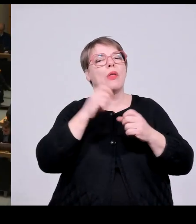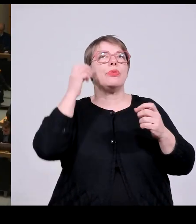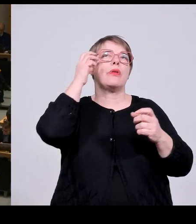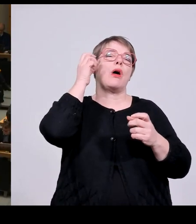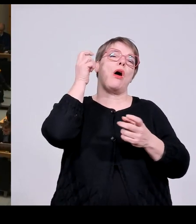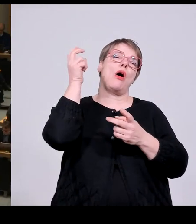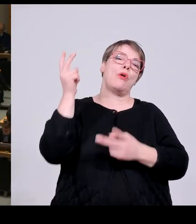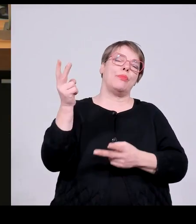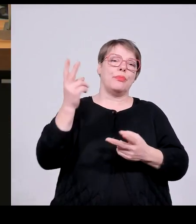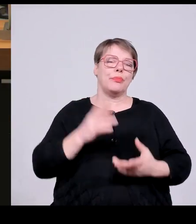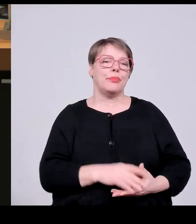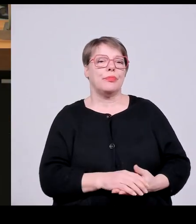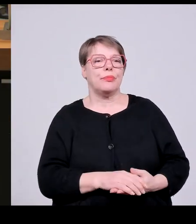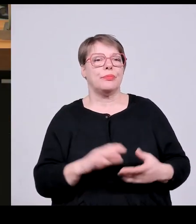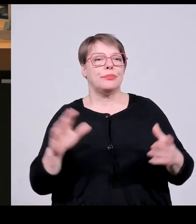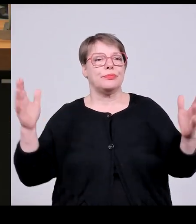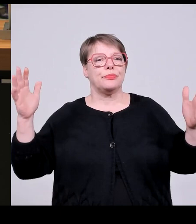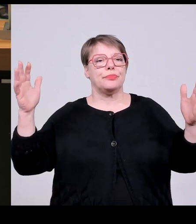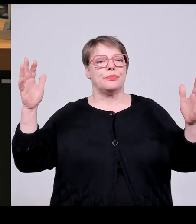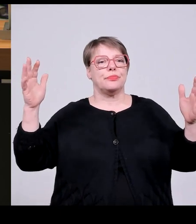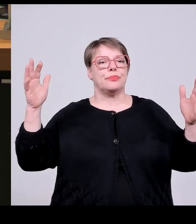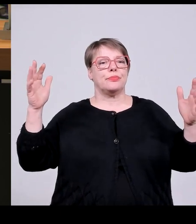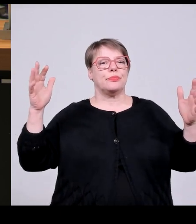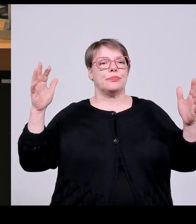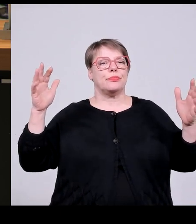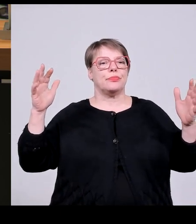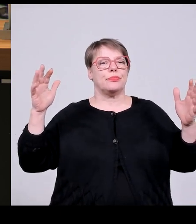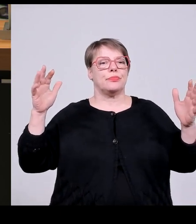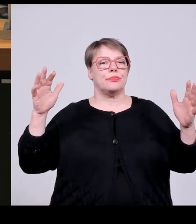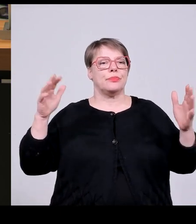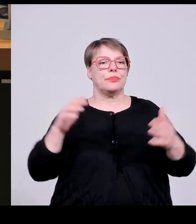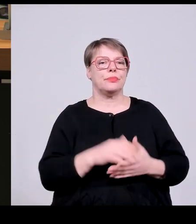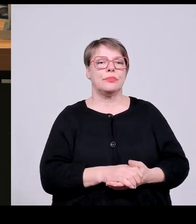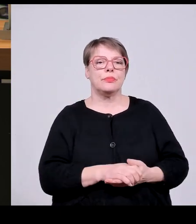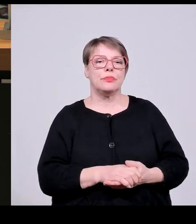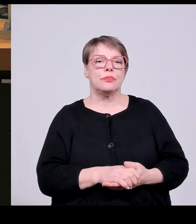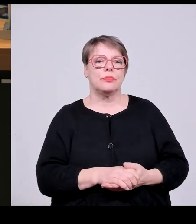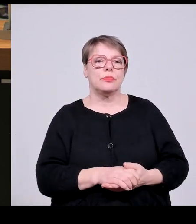Kleingärten haben eine wichtige Funktion für die Biodiversität, sind auch manchmal Brücken